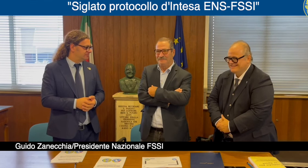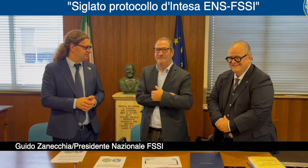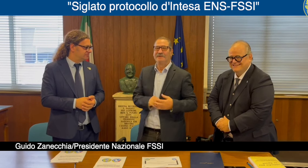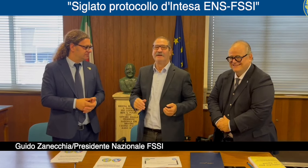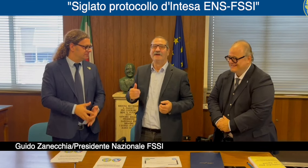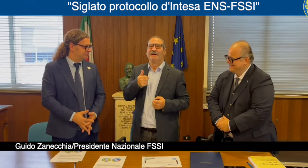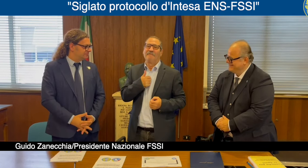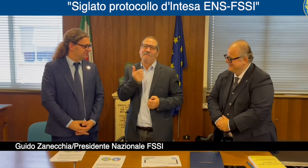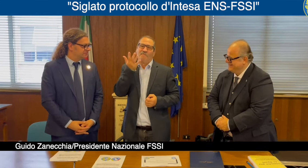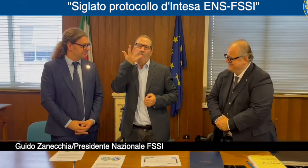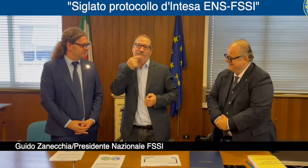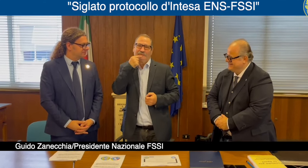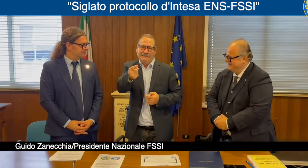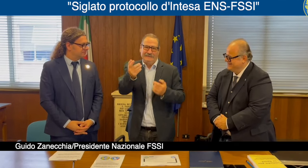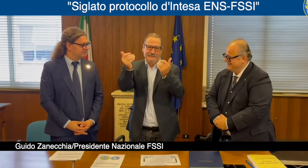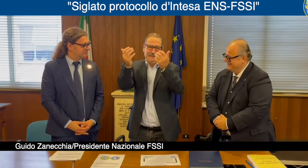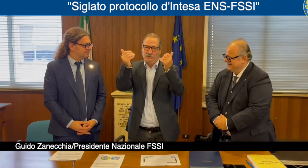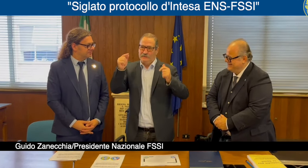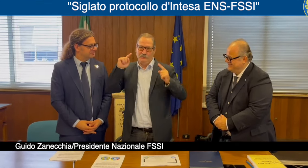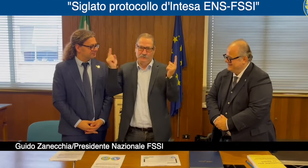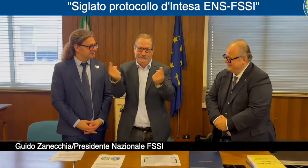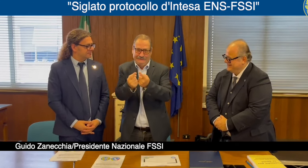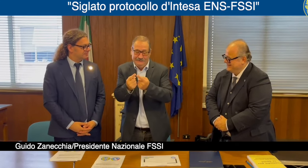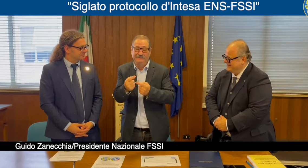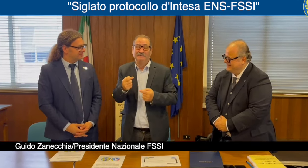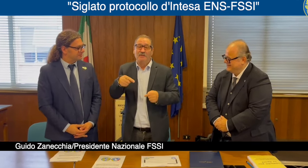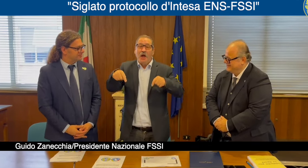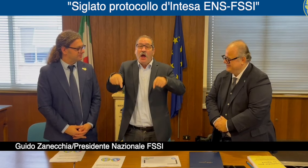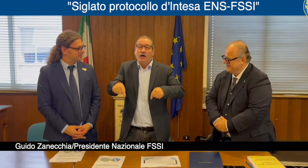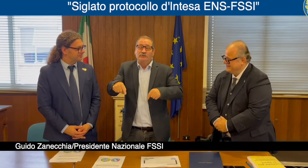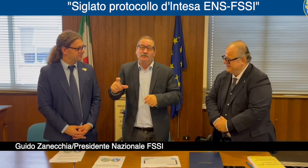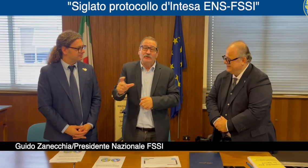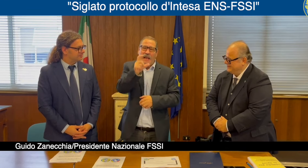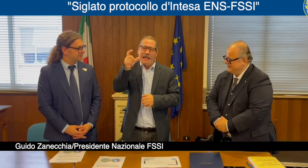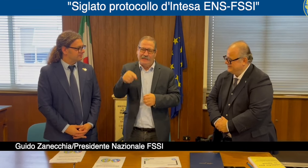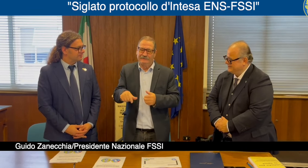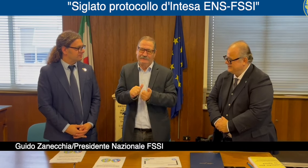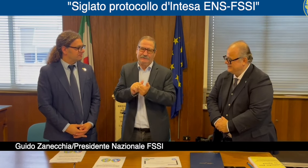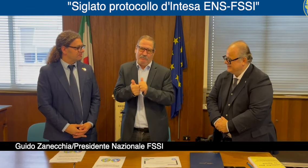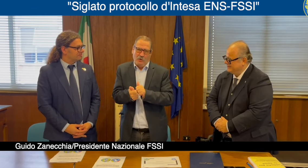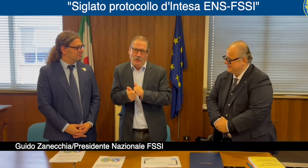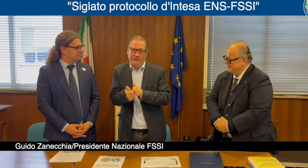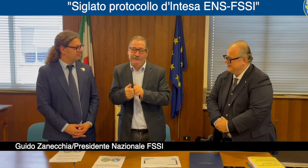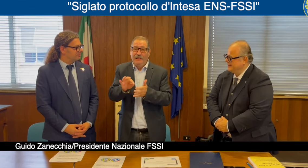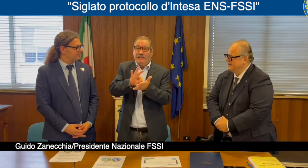Vorrei porgere i miei saluti a tutti. Oggi è una giornata che dedichiamo allo sport.